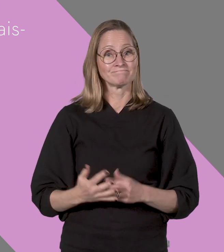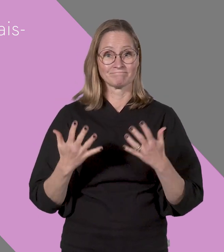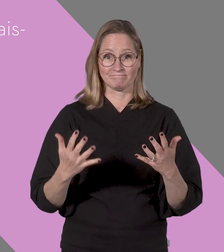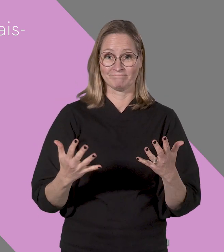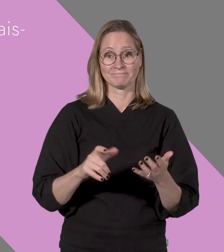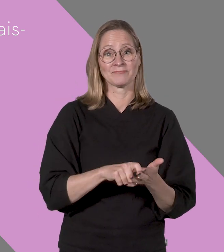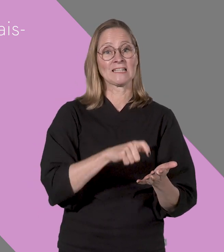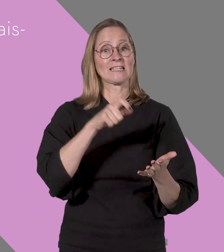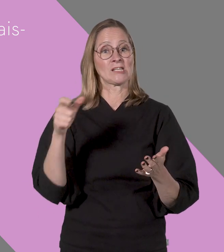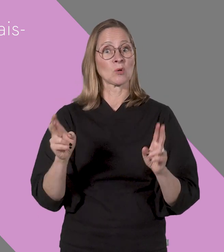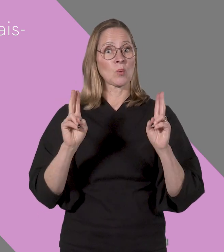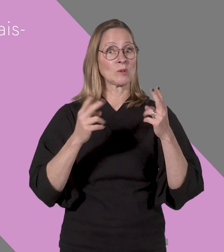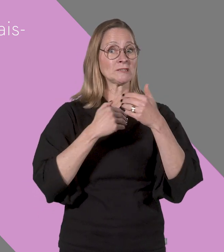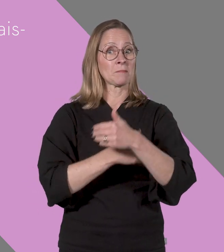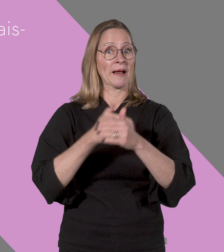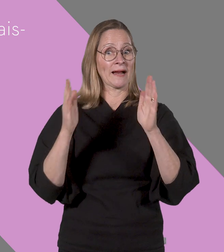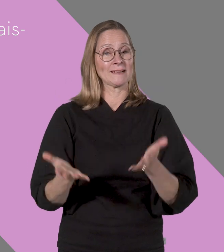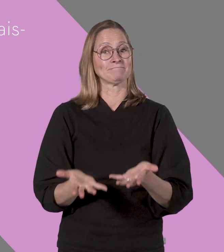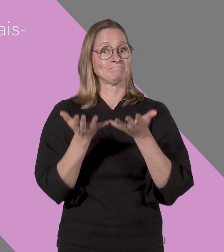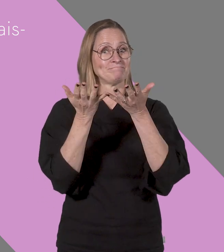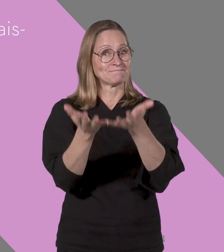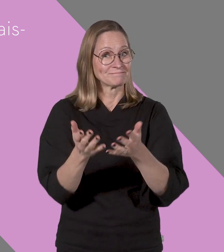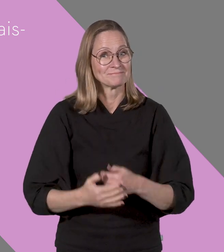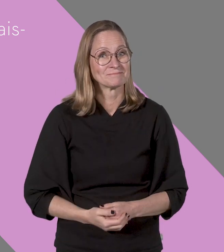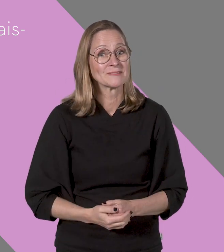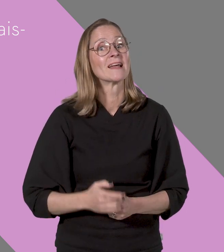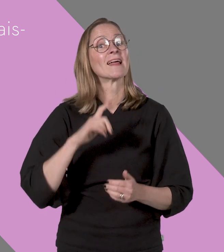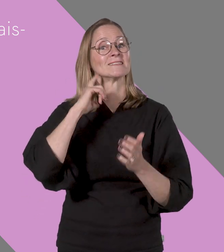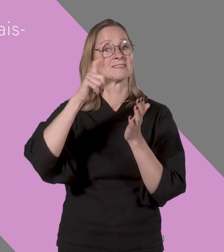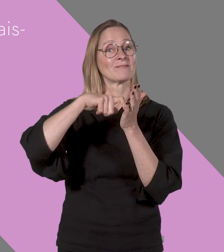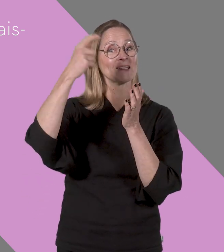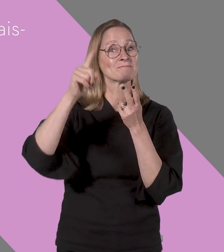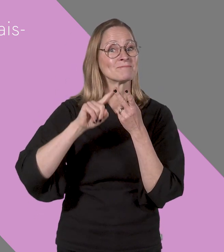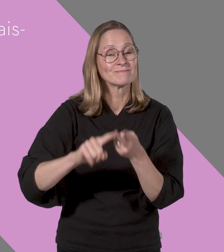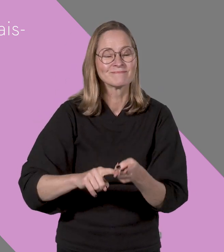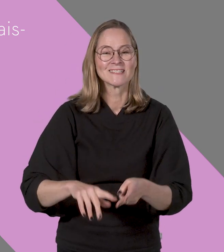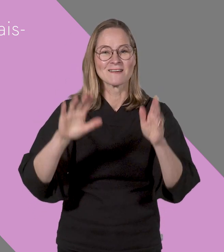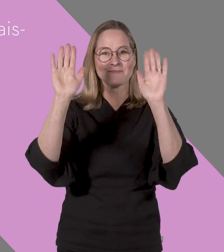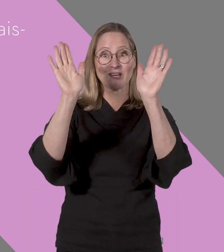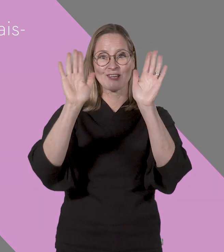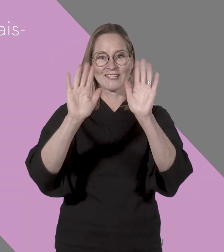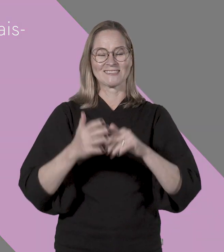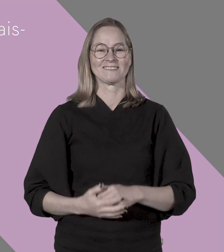Tässäpä tämän viikon uutispaketti. Ensi viikkoon, moi moi!